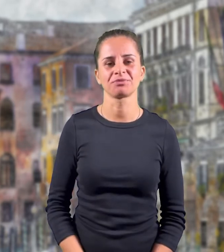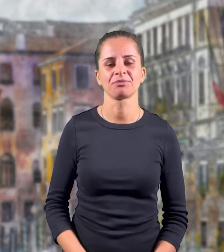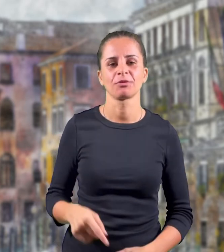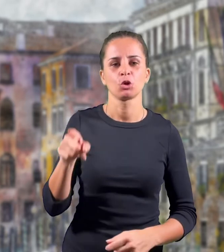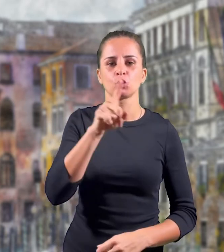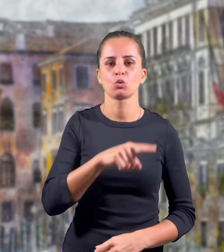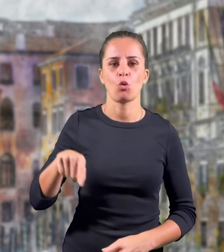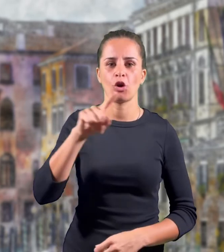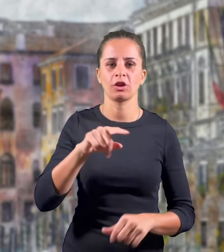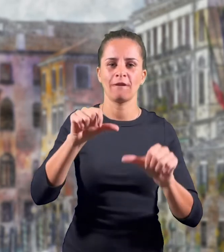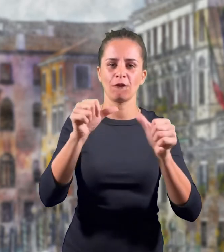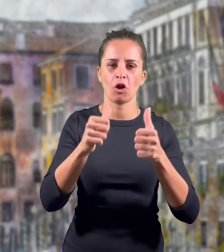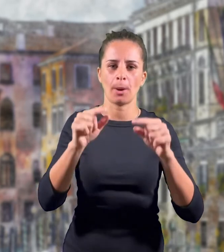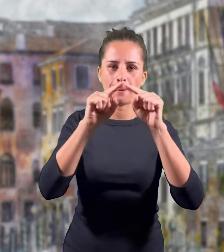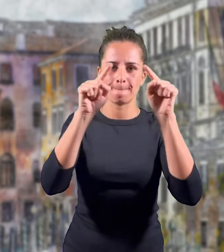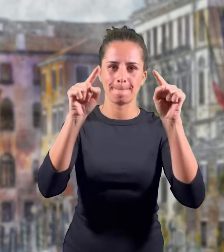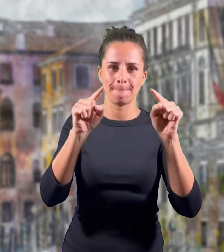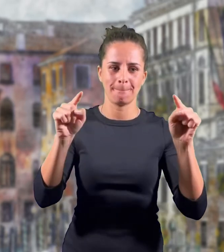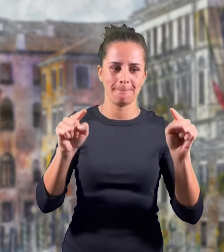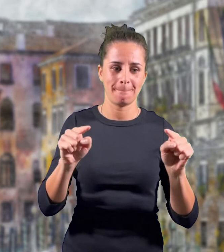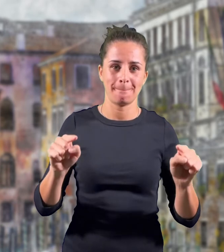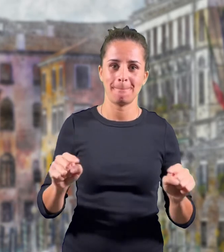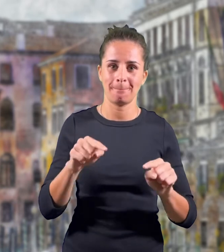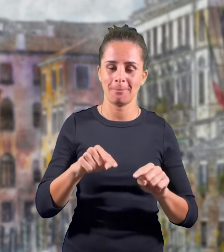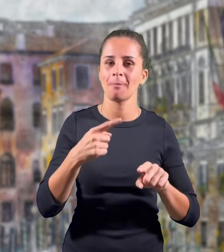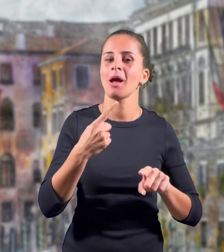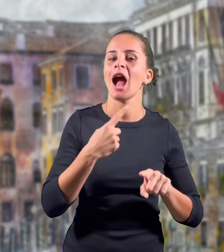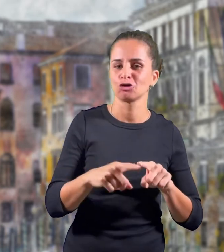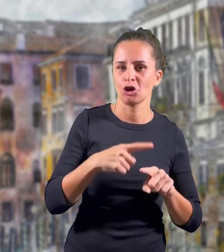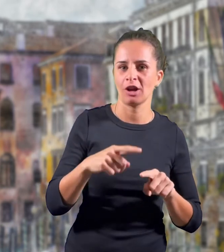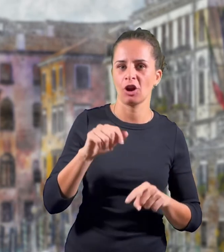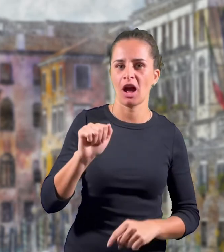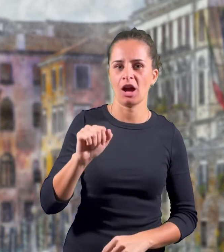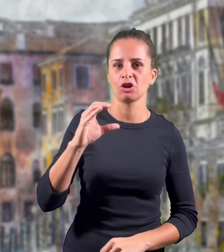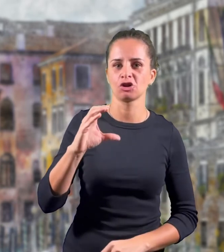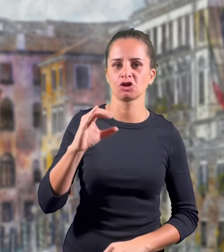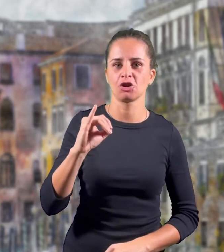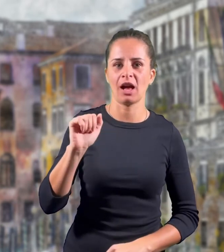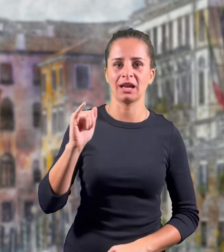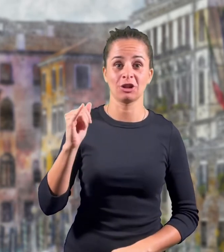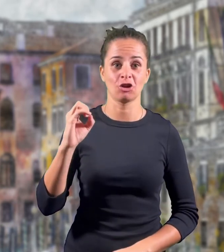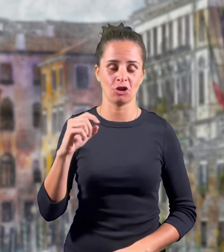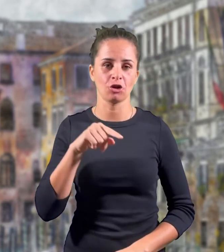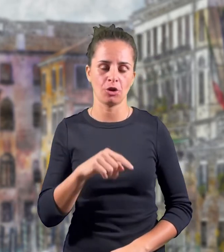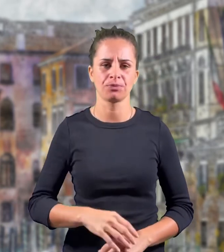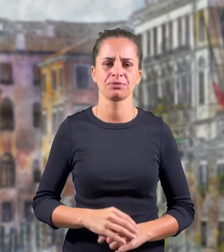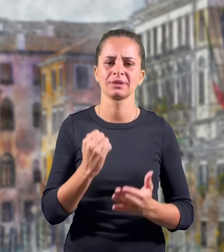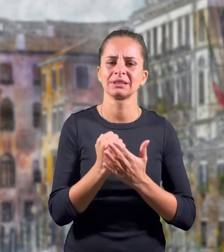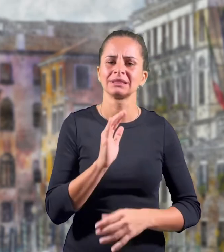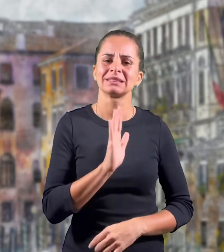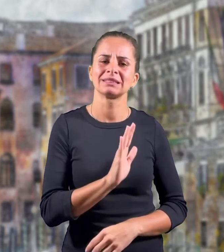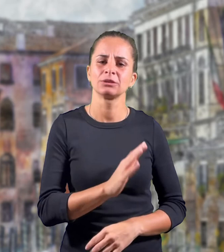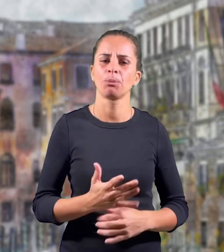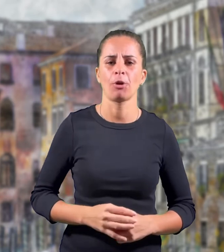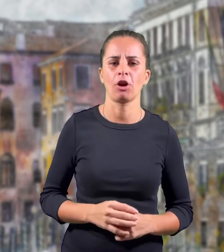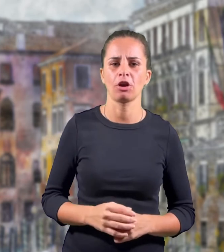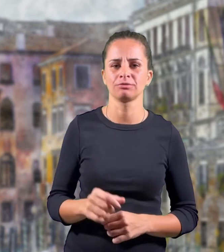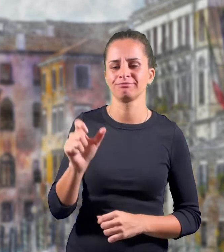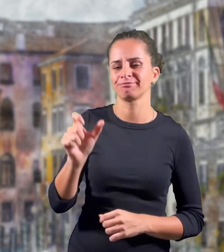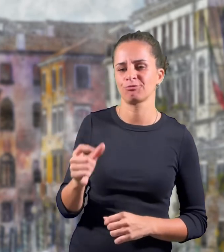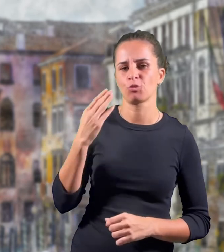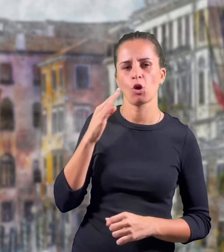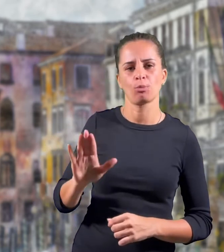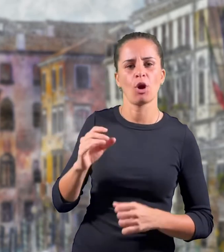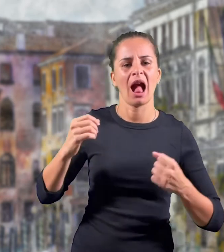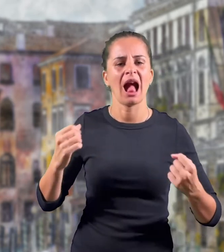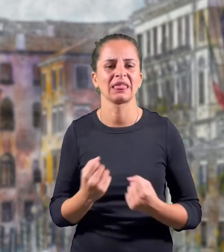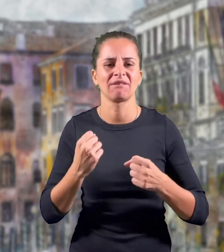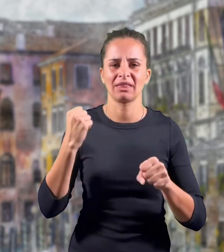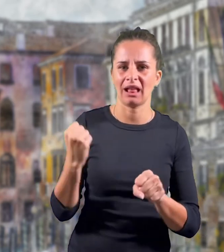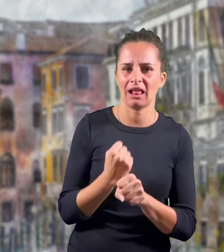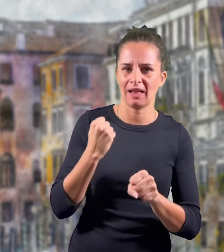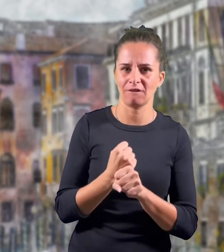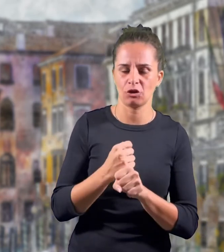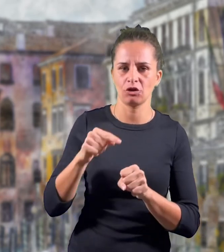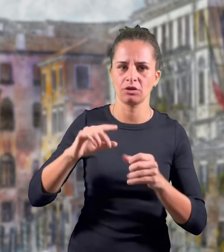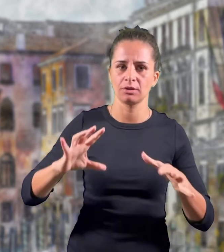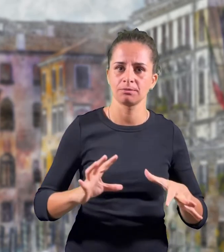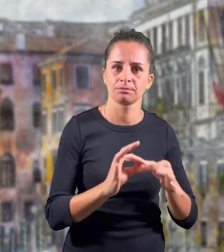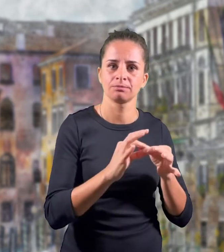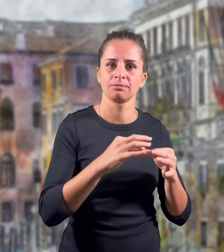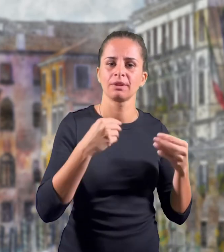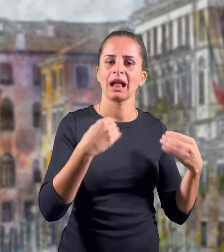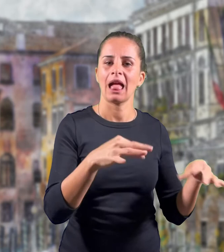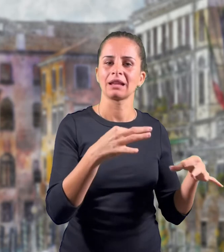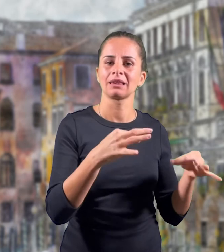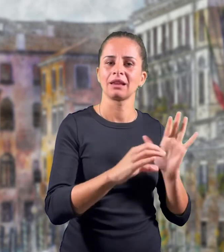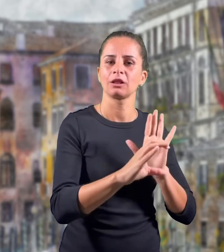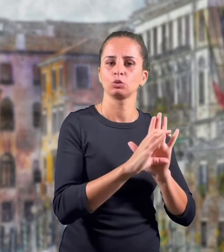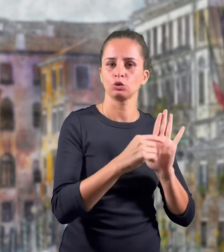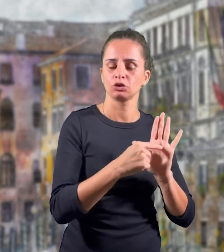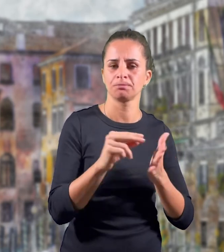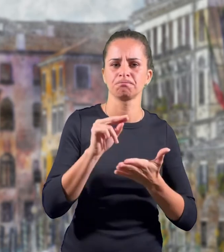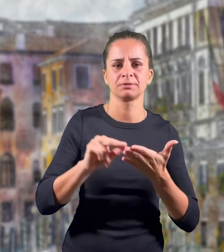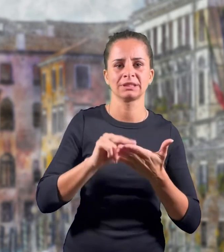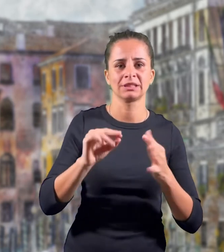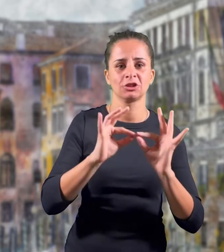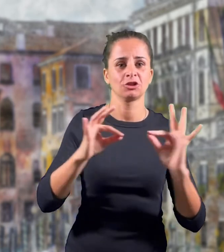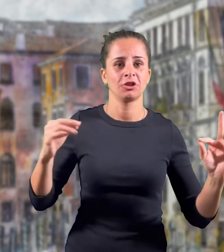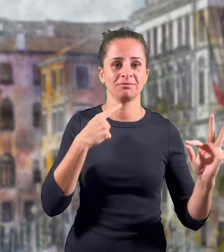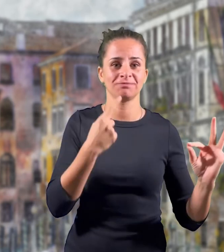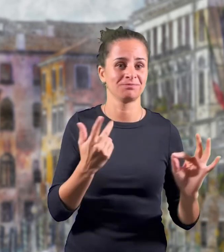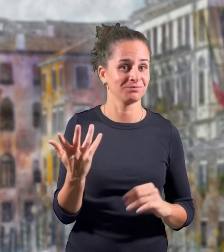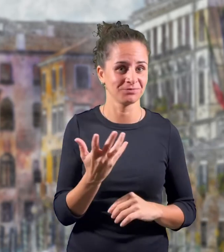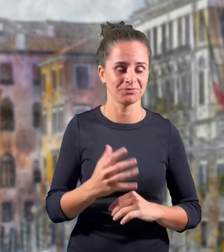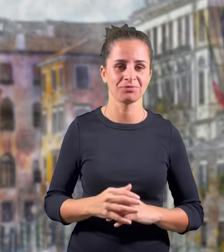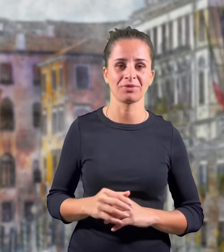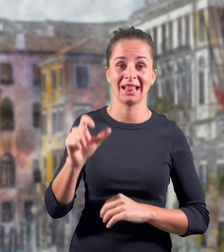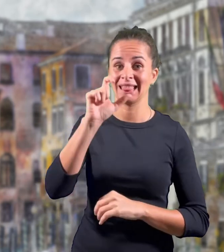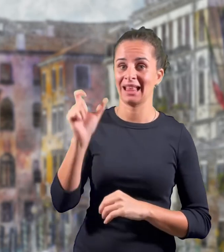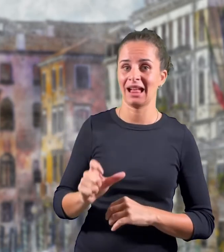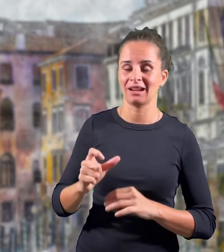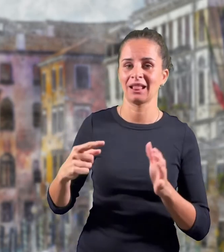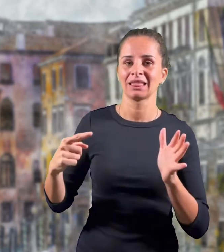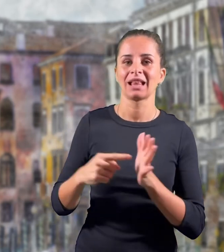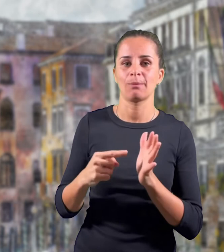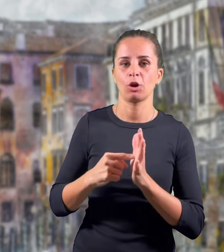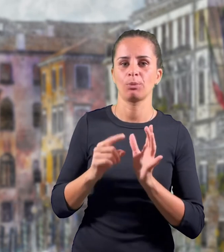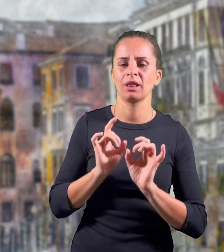La ruota dentata d'acciaio, simbolo dell'attività lavorativa, traduce il primo articolo della Carta Costituzionale: